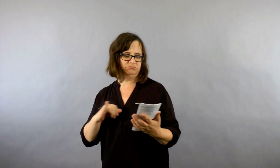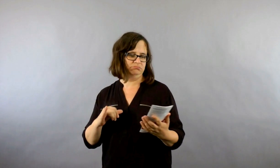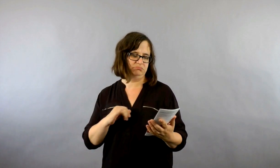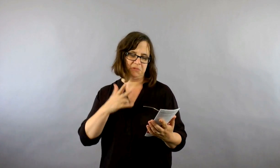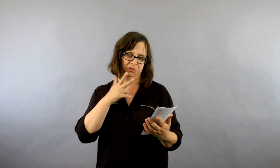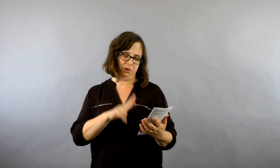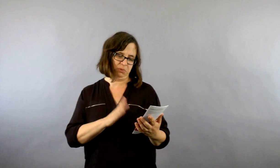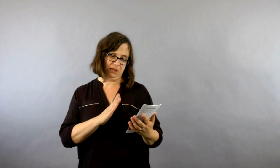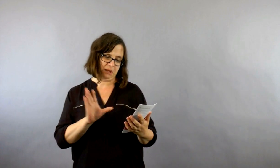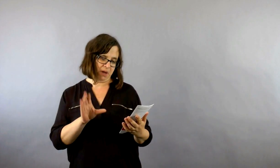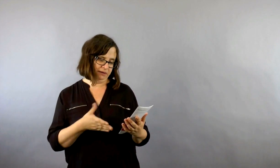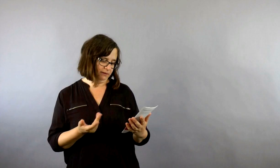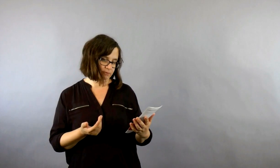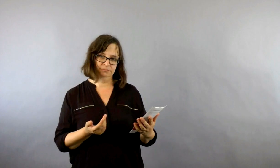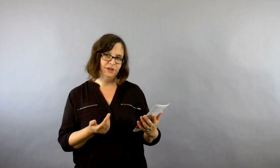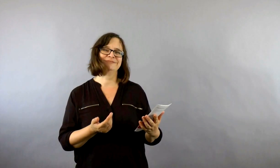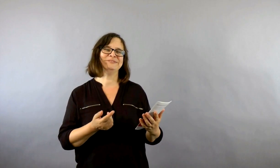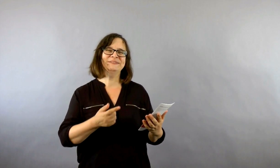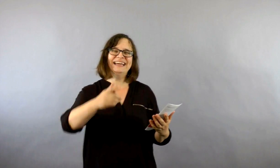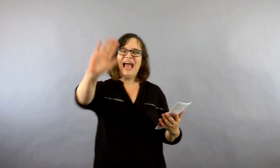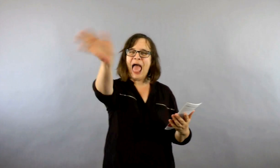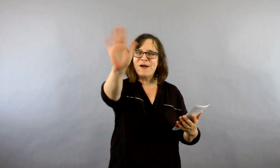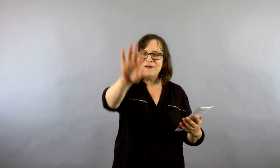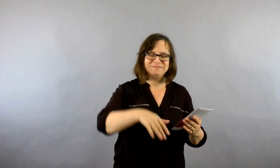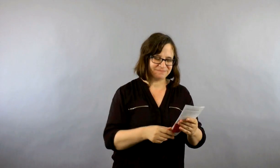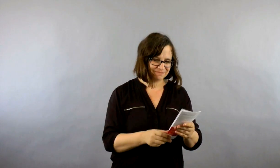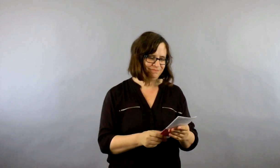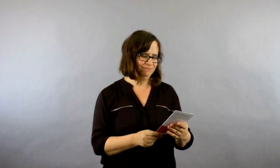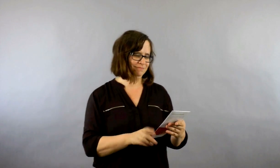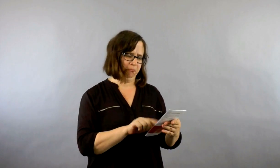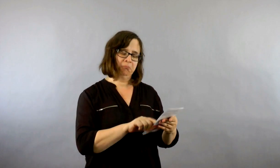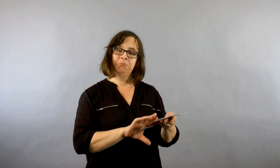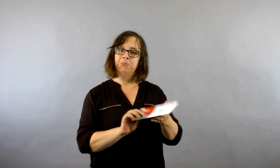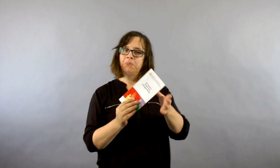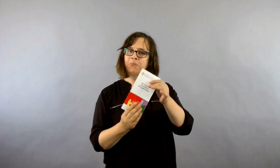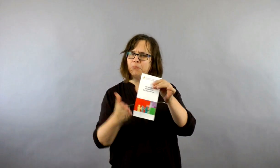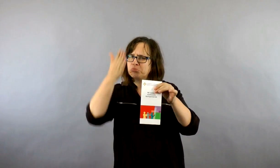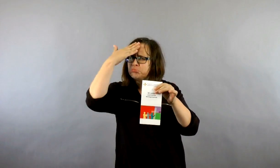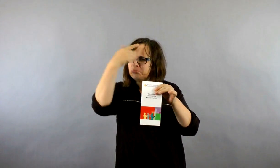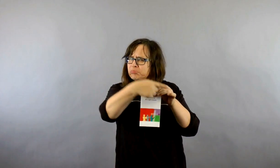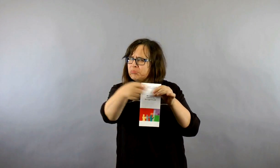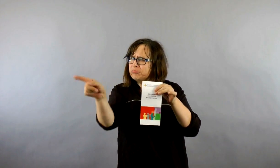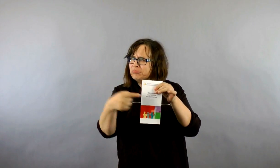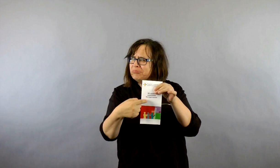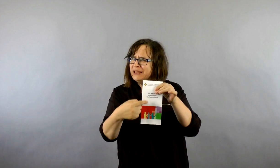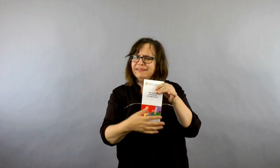Das ist ja interessant! Wir werden anerkannte Kirchengemeinde. Hallo! Kennen Sie diesen Flyer?